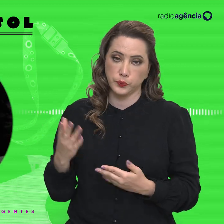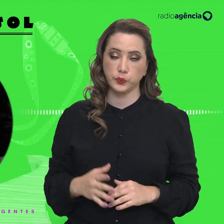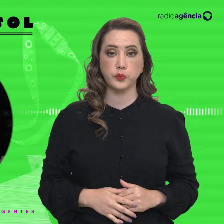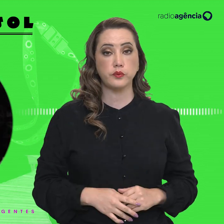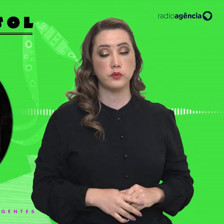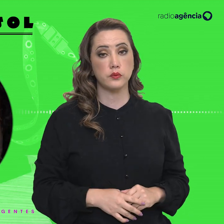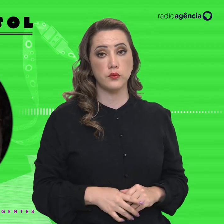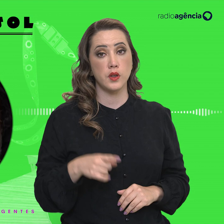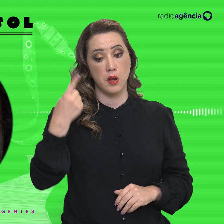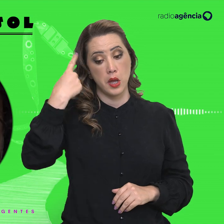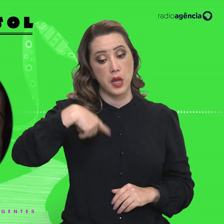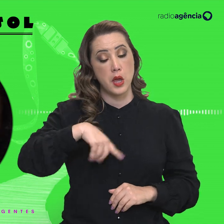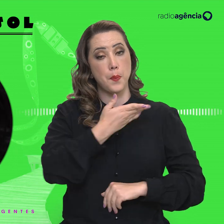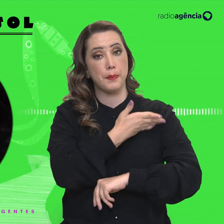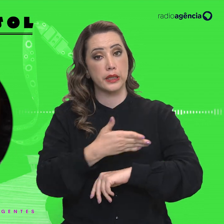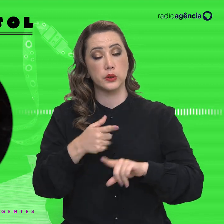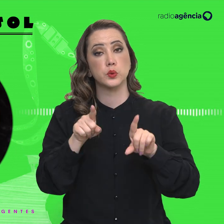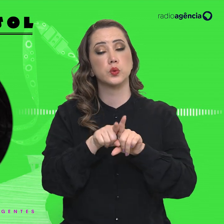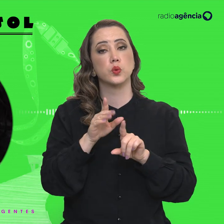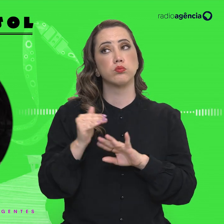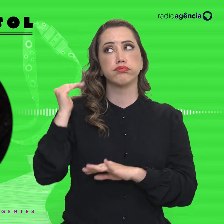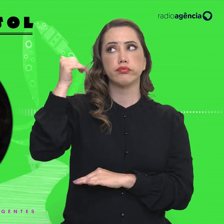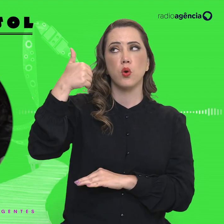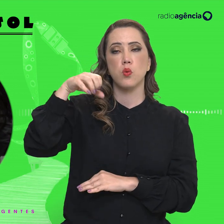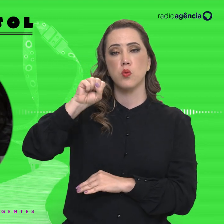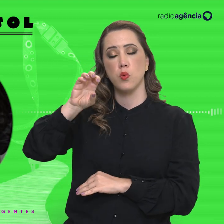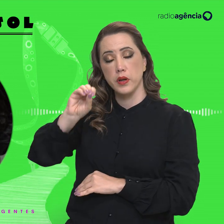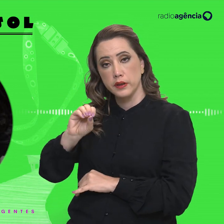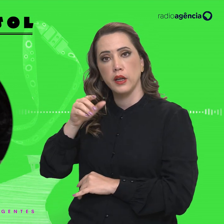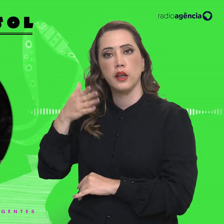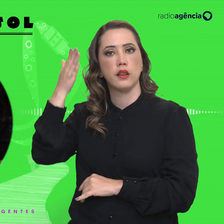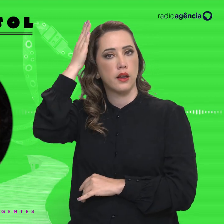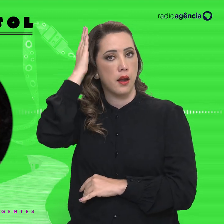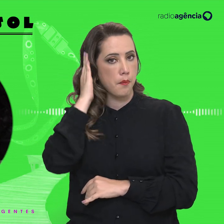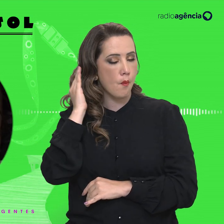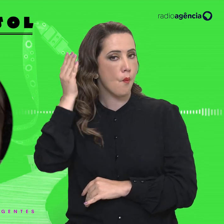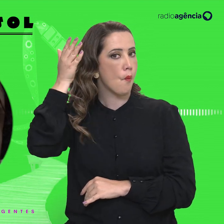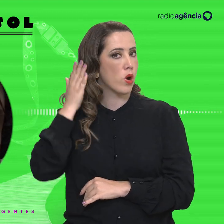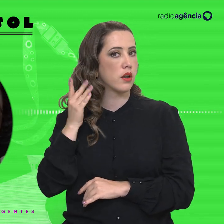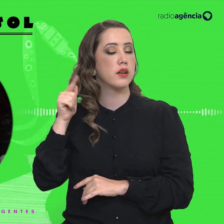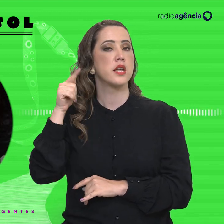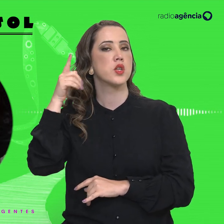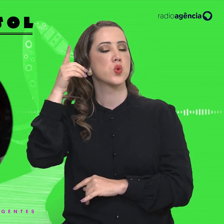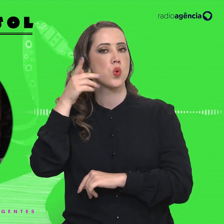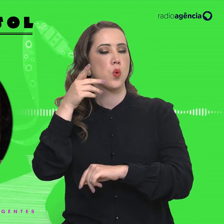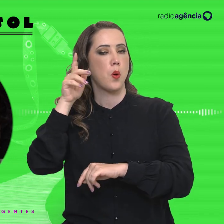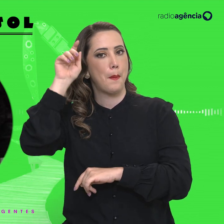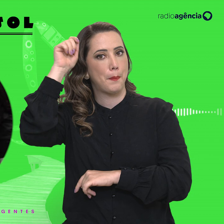Eu sou branco, 1,80m, tenho cabelo liso preto e um monte de fios brancos, inclusive na barba.